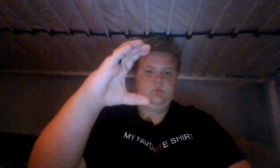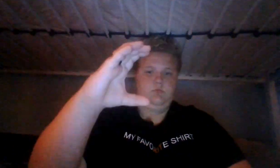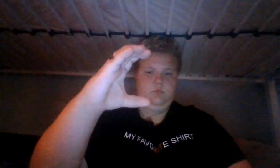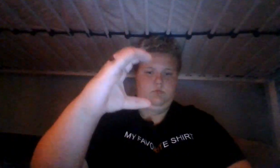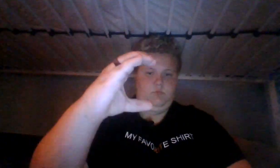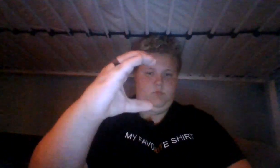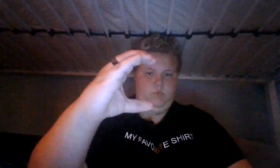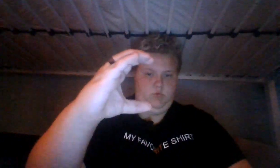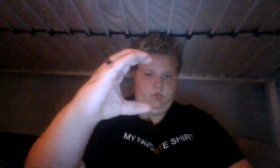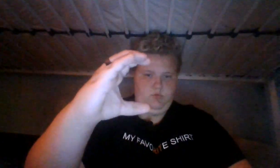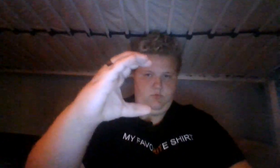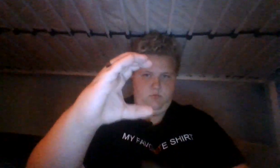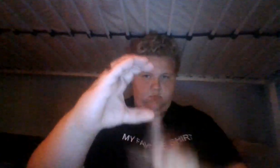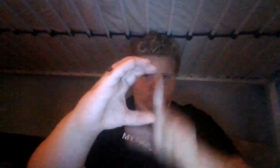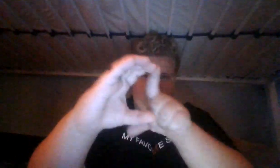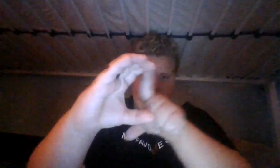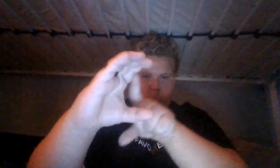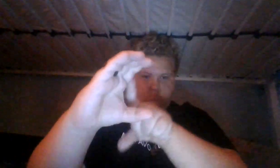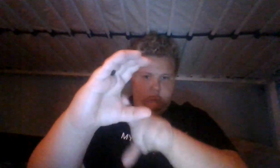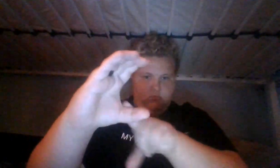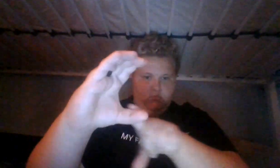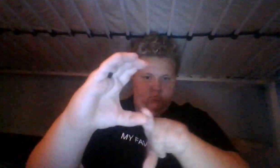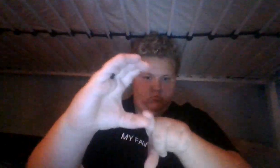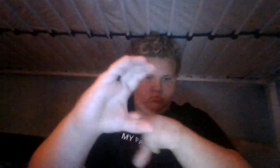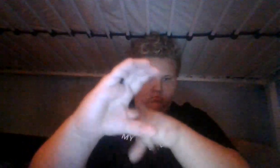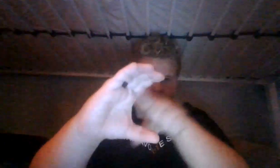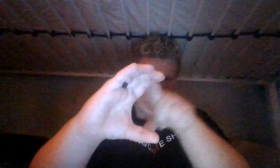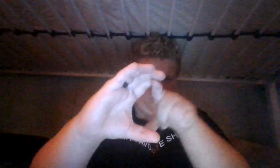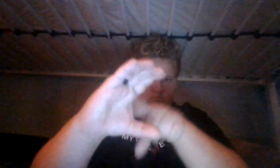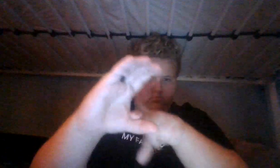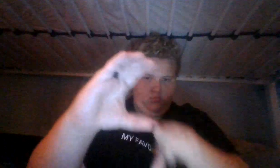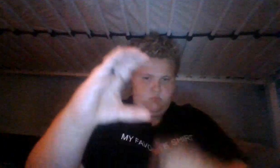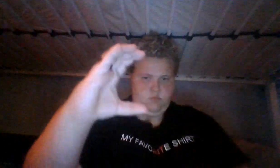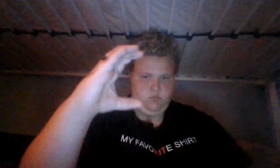C